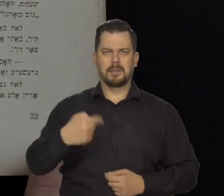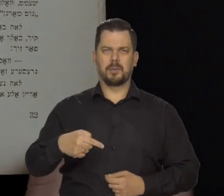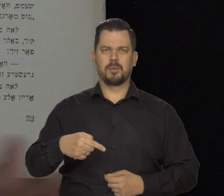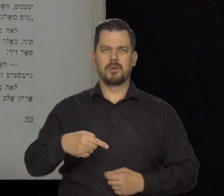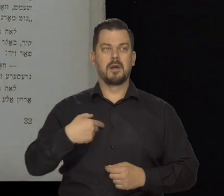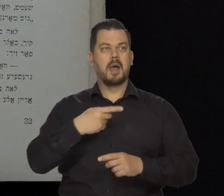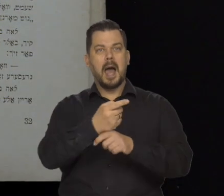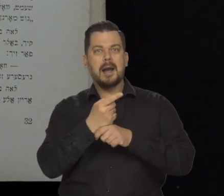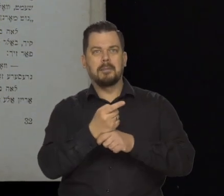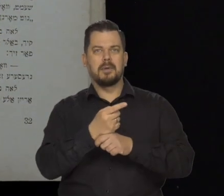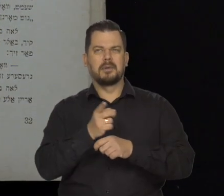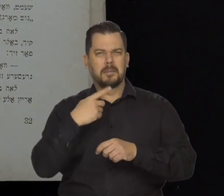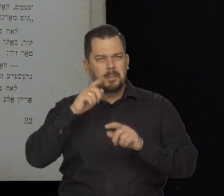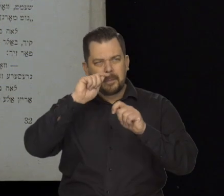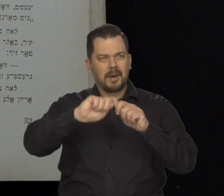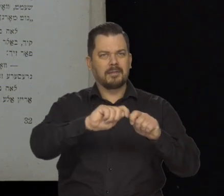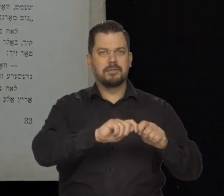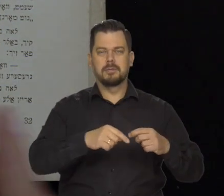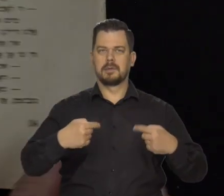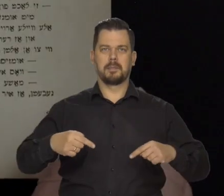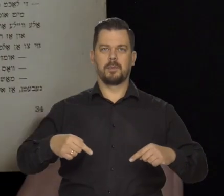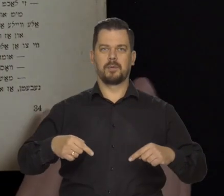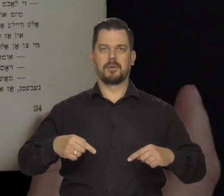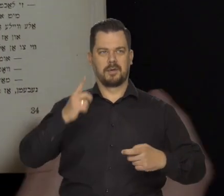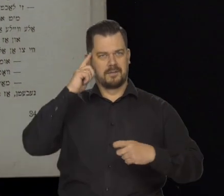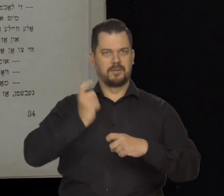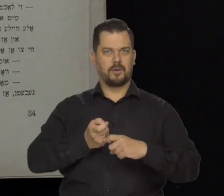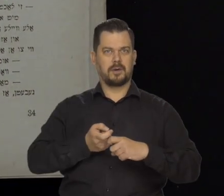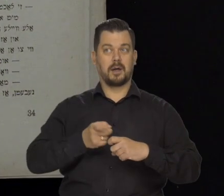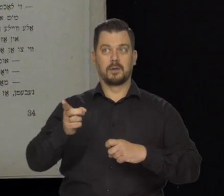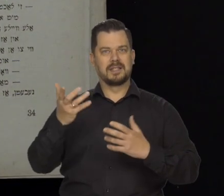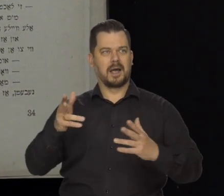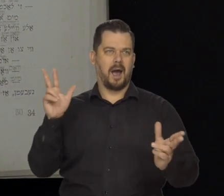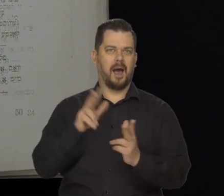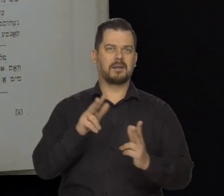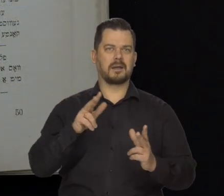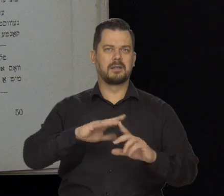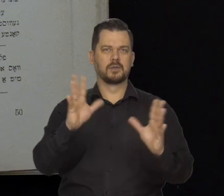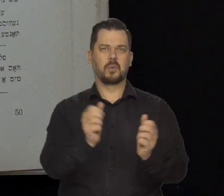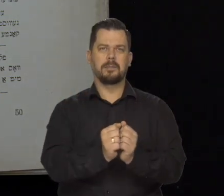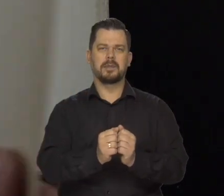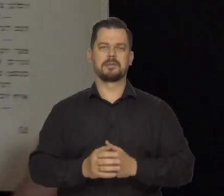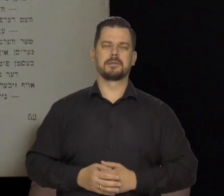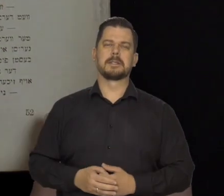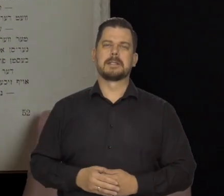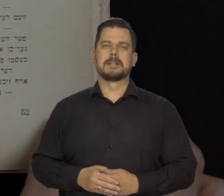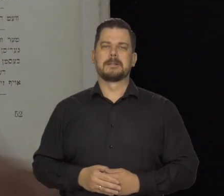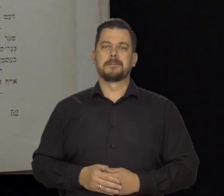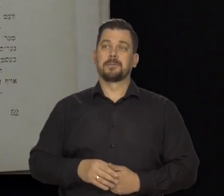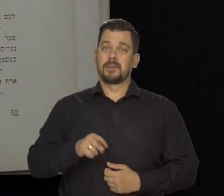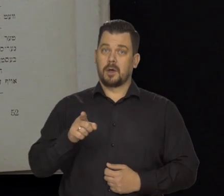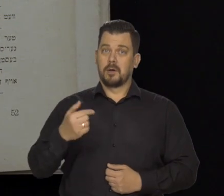Nie zdobyli żadnych armat, nie wybadali, gdzie znajduje się część wrogiej armii, aby dzięki temu można było ich złapać i zniszczyć.